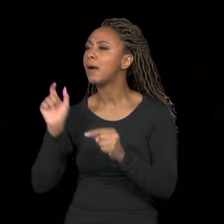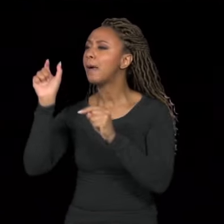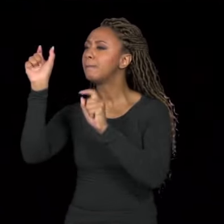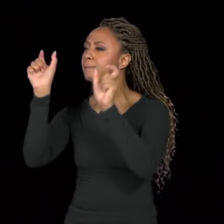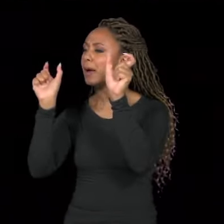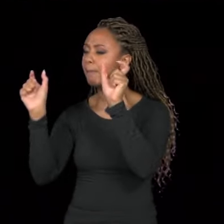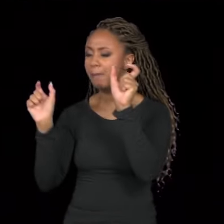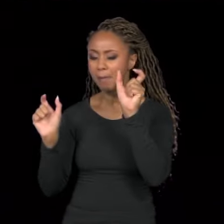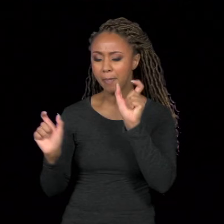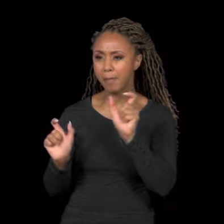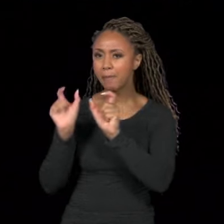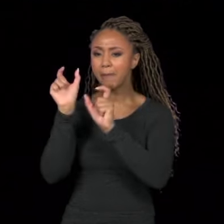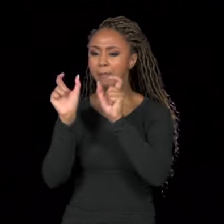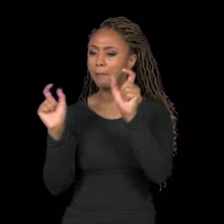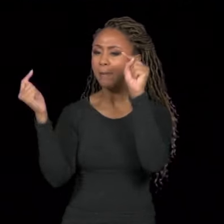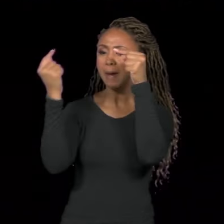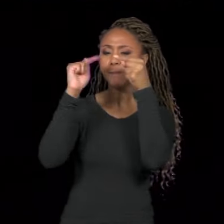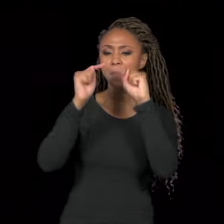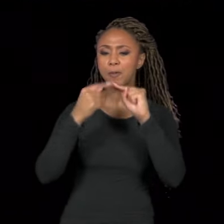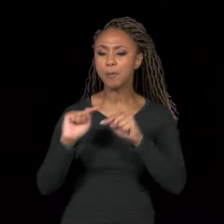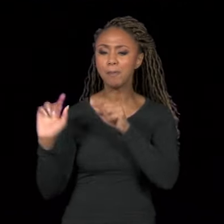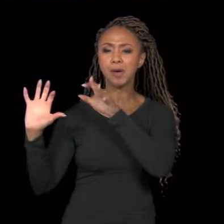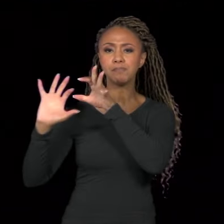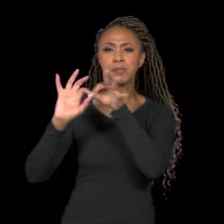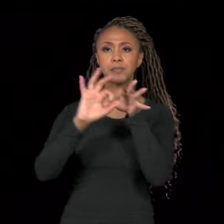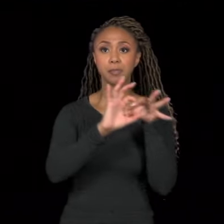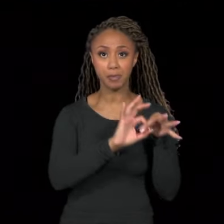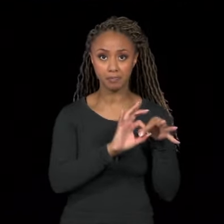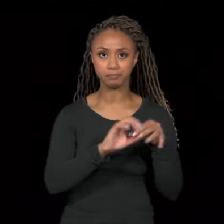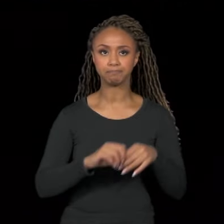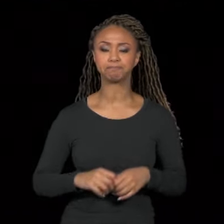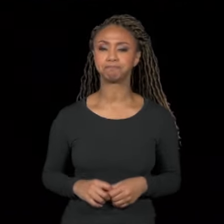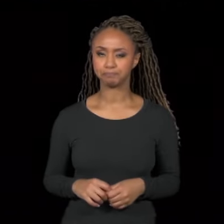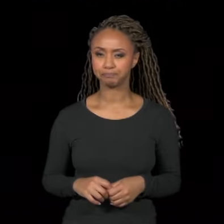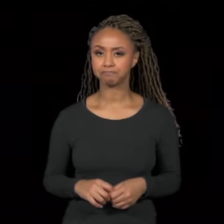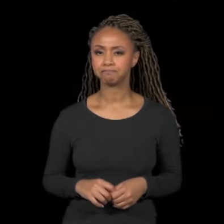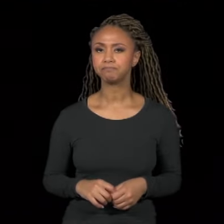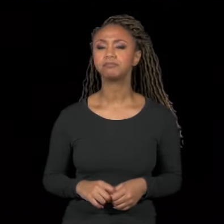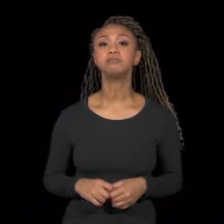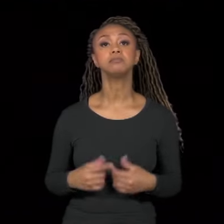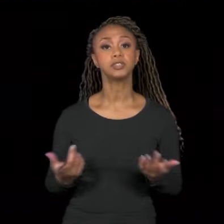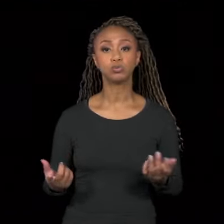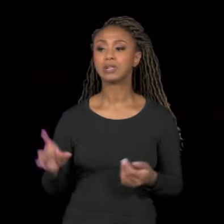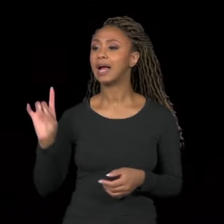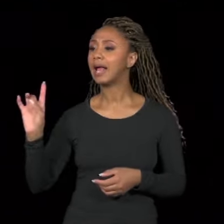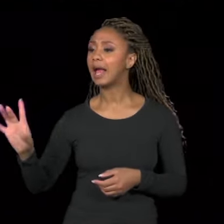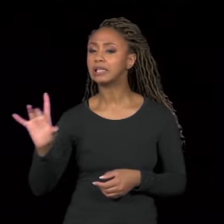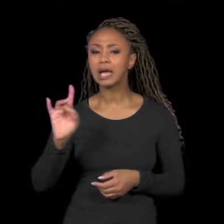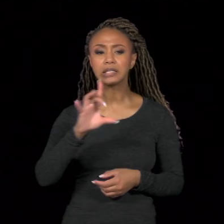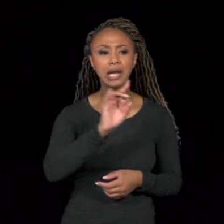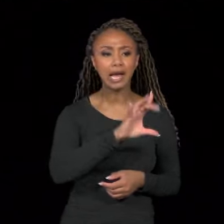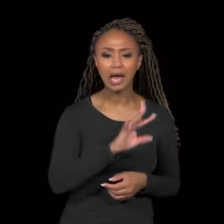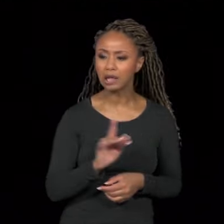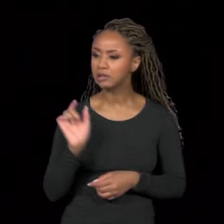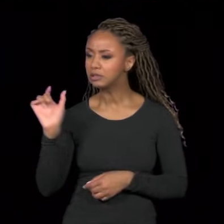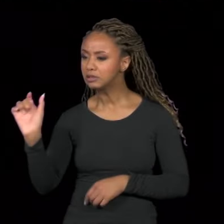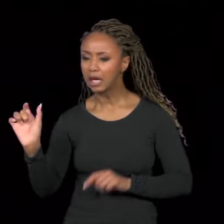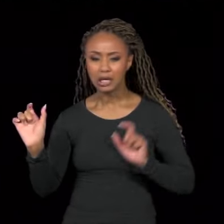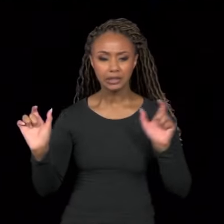[EDUARDO] ENTÃO, O RELACIONAMENTO, NA VERDADE, É O QUÊ? É UM CONJUNTO DE ASSOCIAÇÕES ENTRE ENTIDADES.